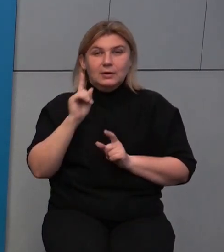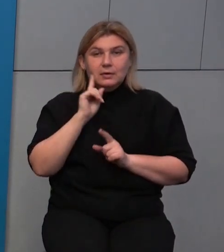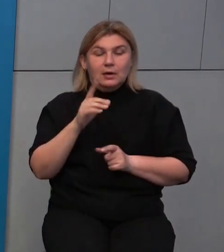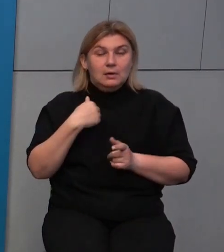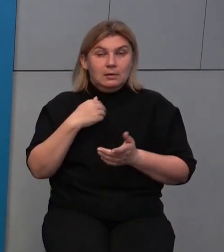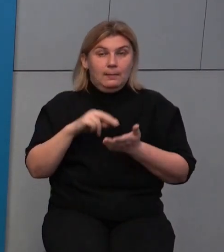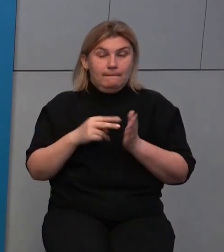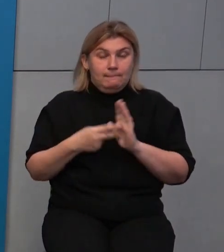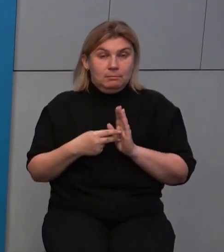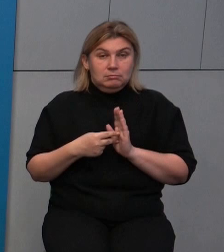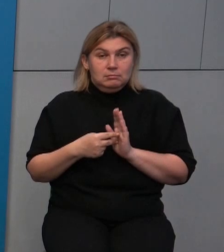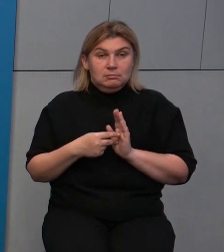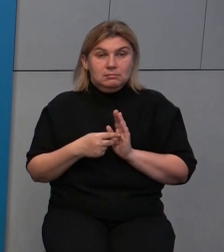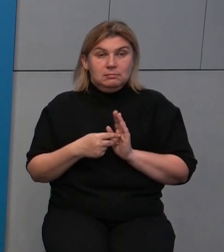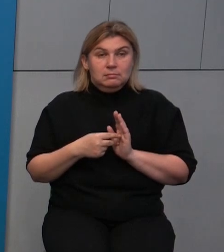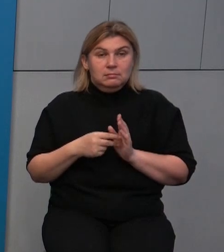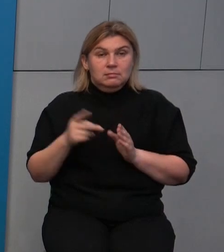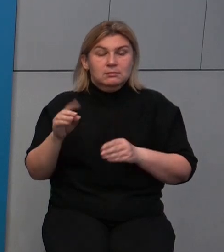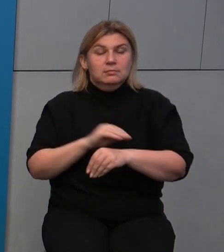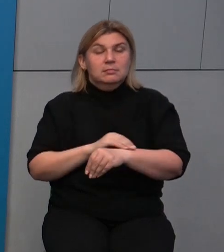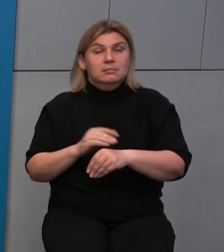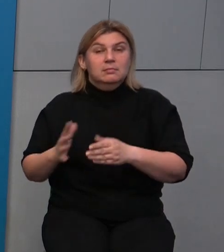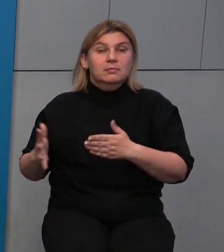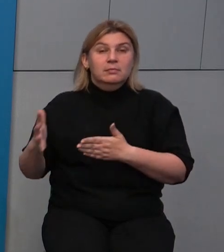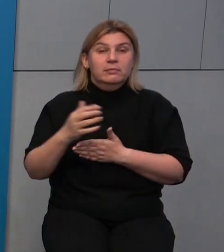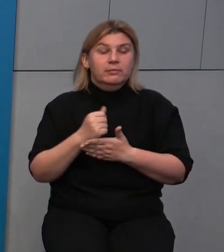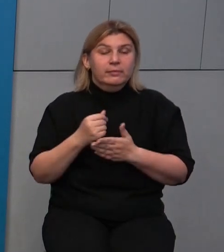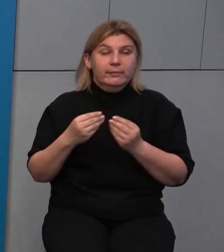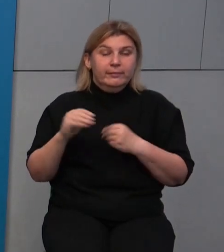Więc to jest materiał, który zebrałam w większości wówczas.